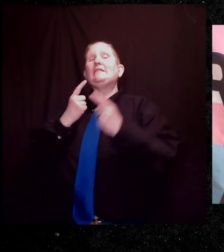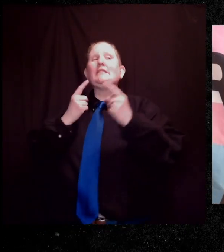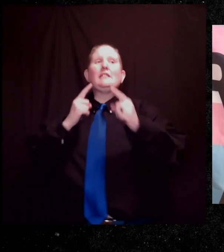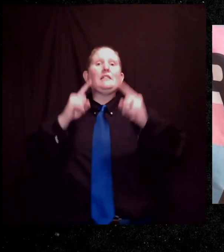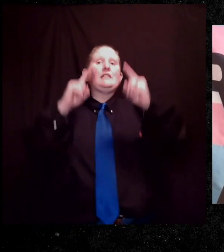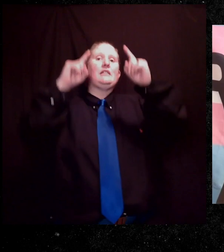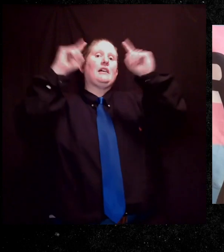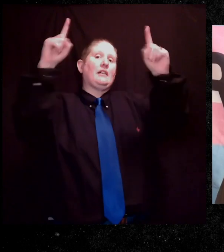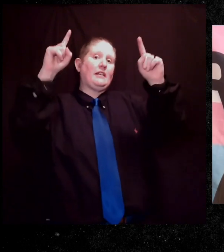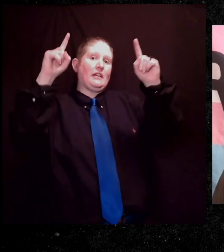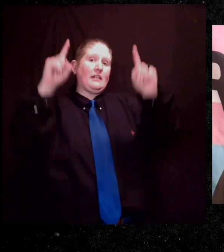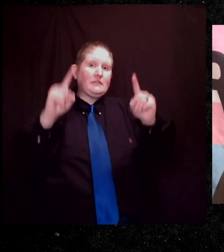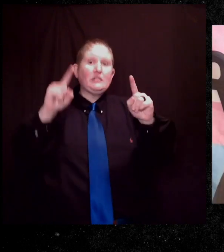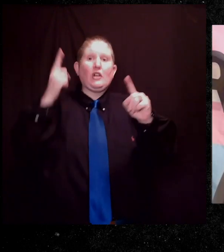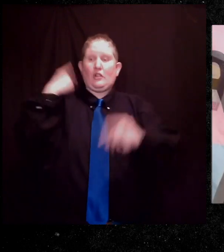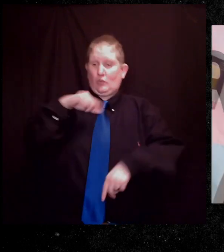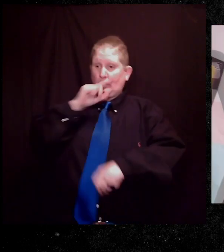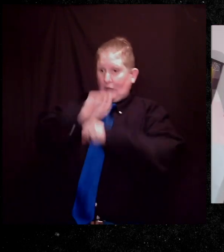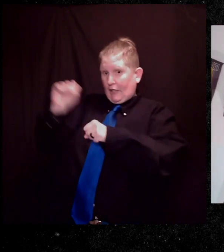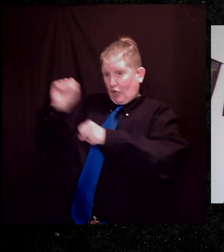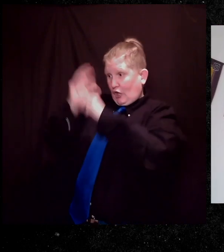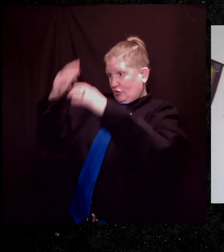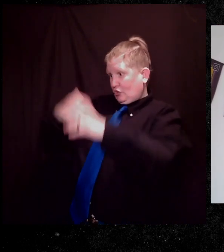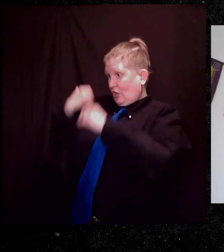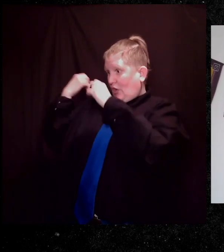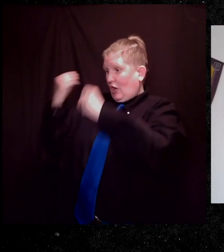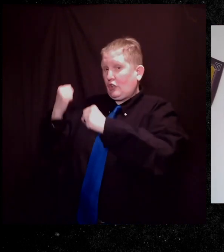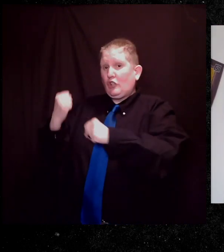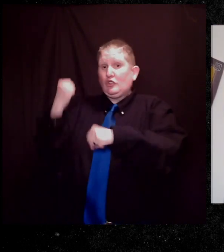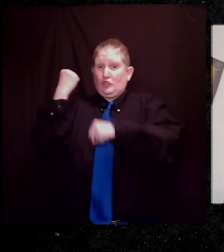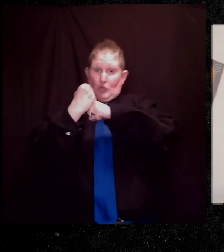Resiliencia, somos fuertes